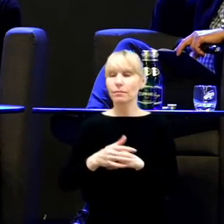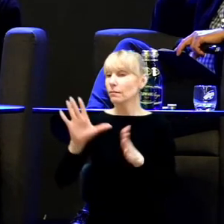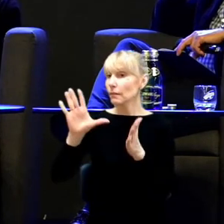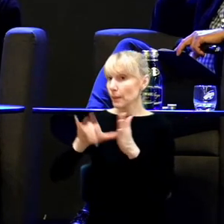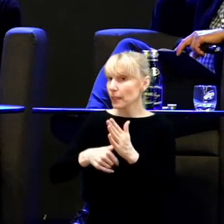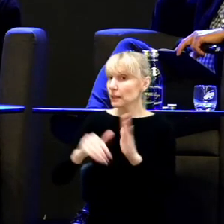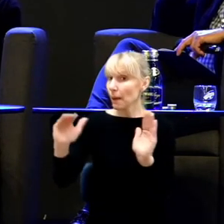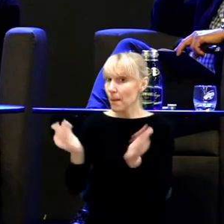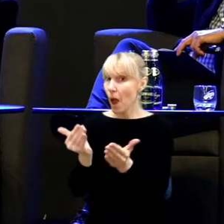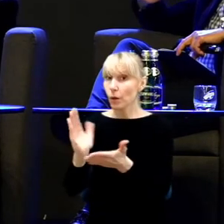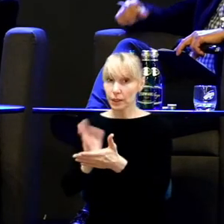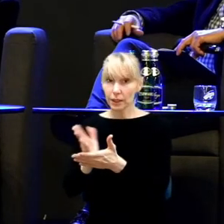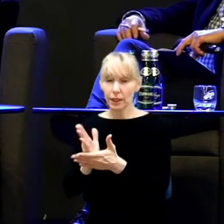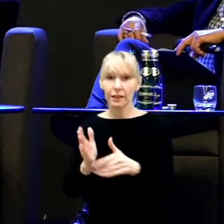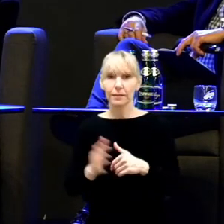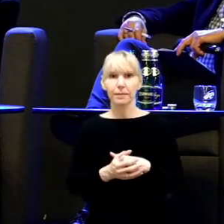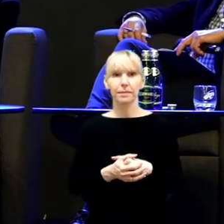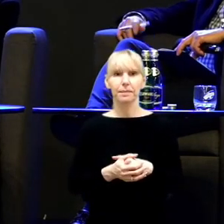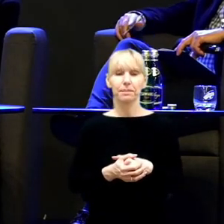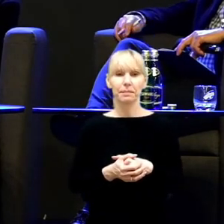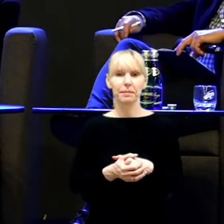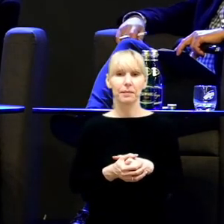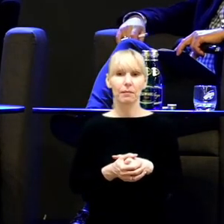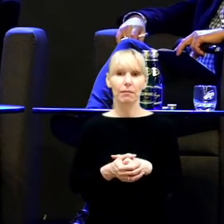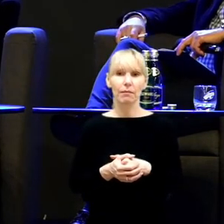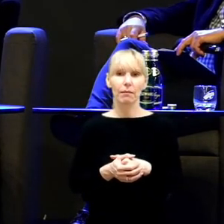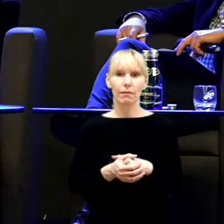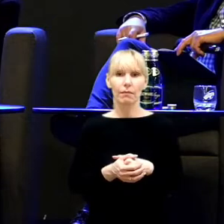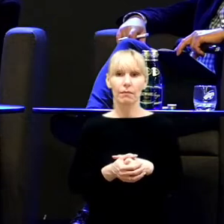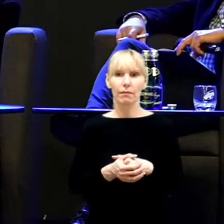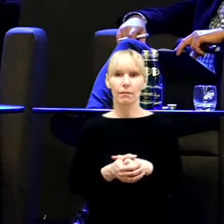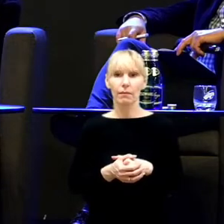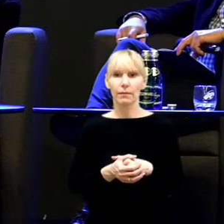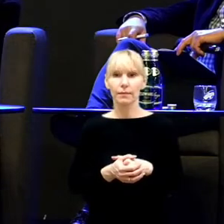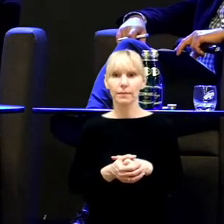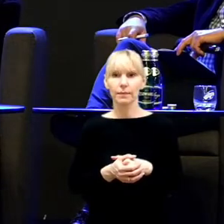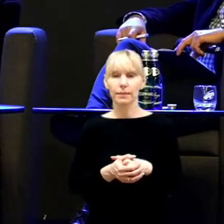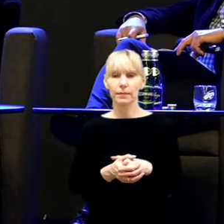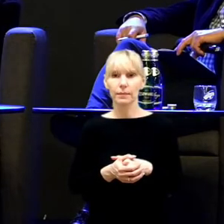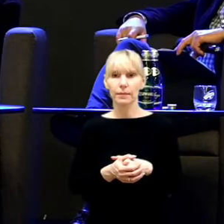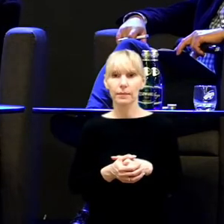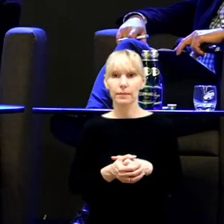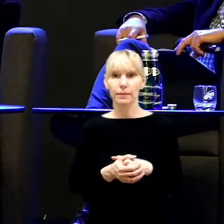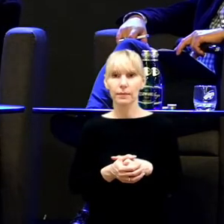No i teraz powinniśmy również kwestię wsparcia różnych instrumentów,